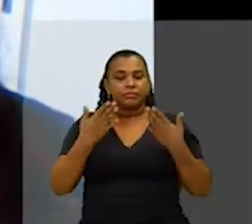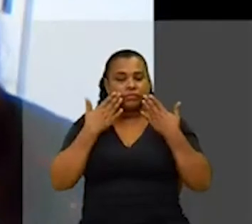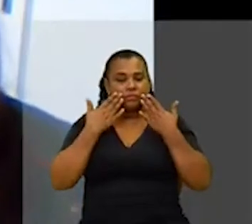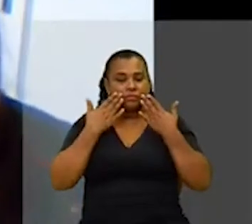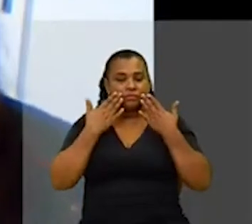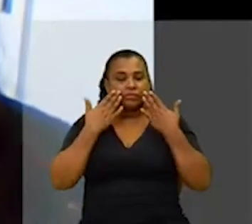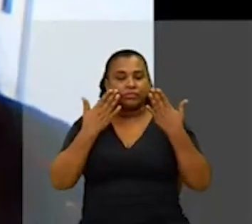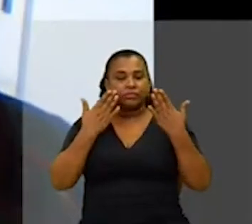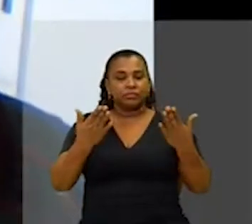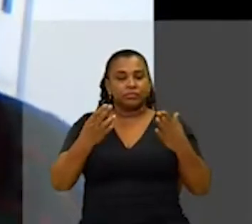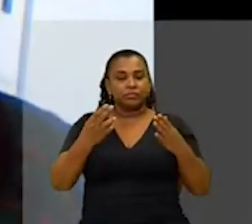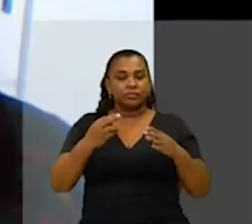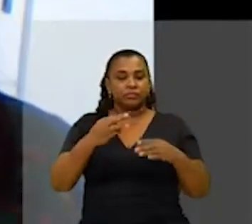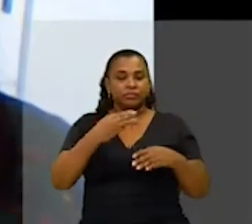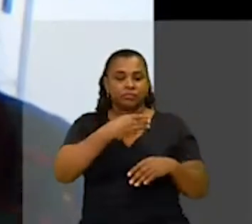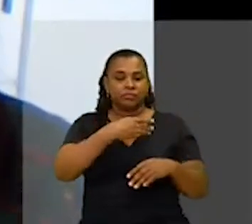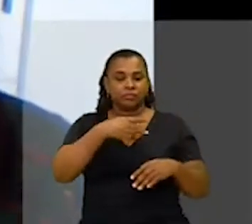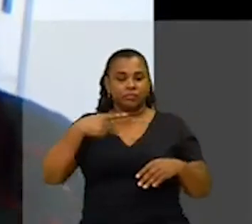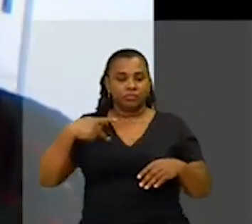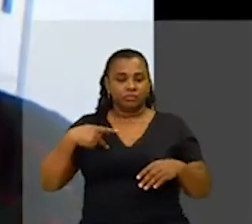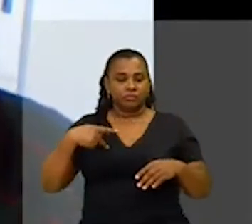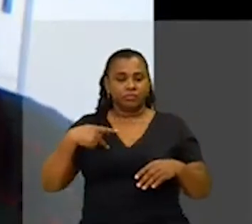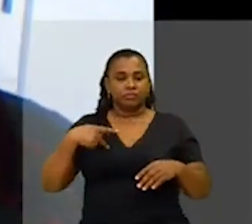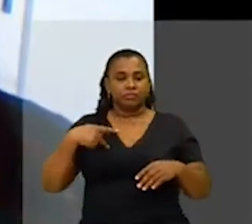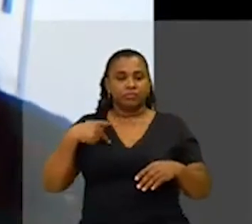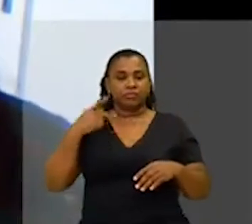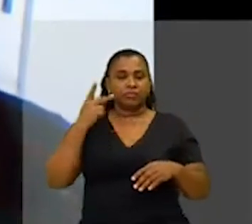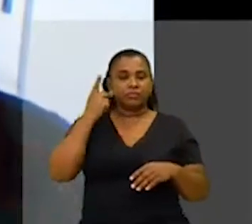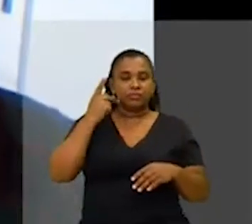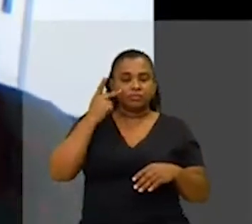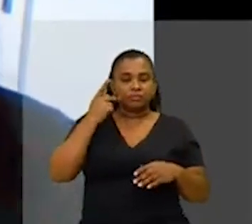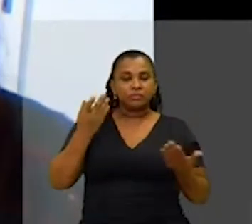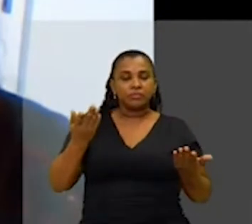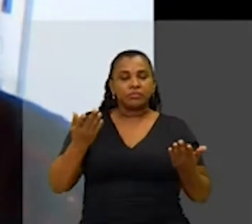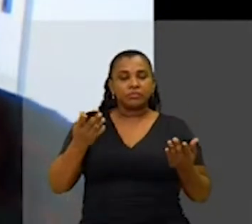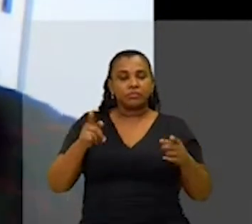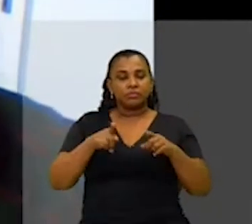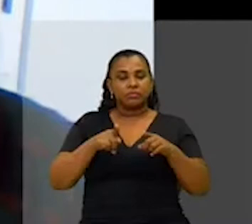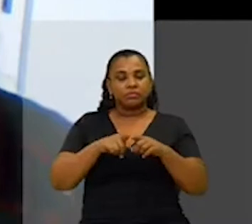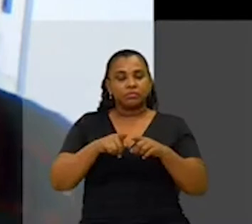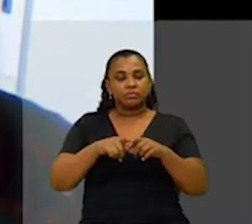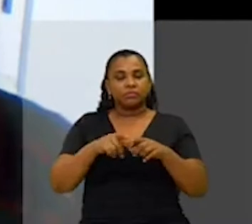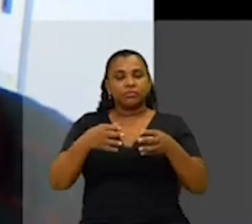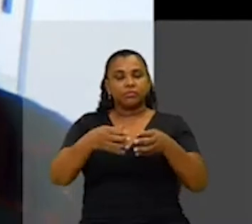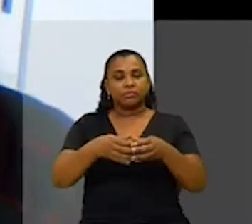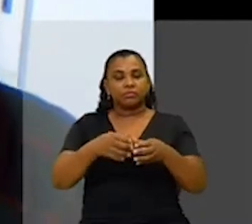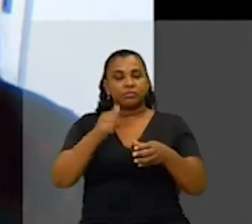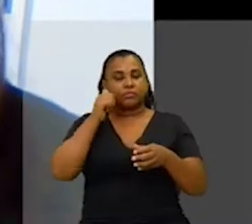do Ceará por candidatura coletiva diferença de mulheres negras e periféricas feriados